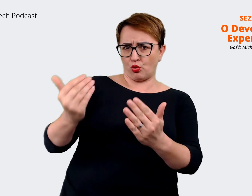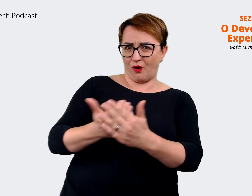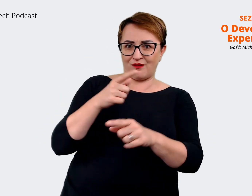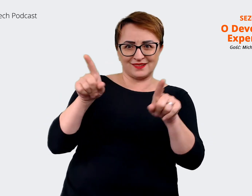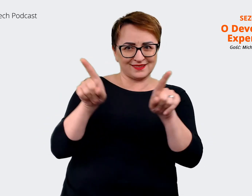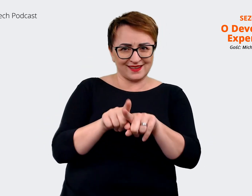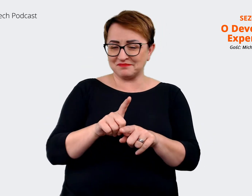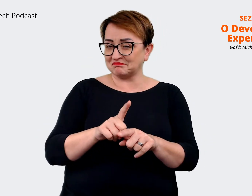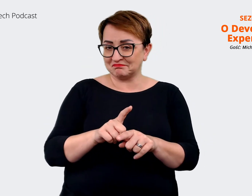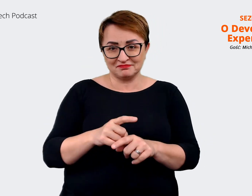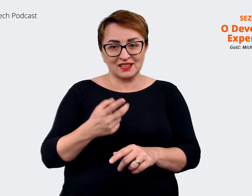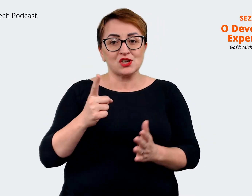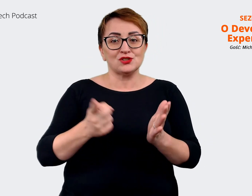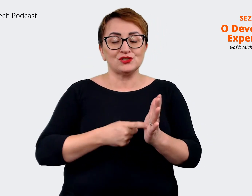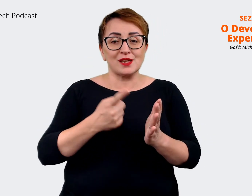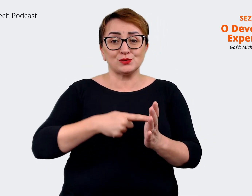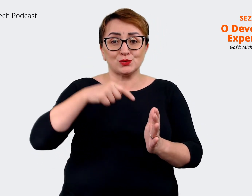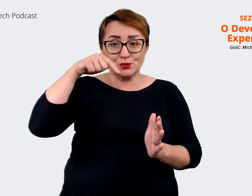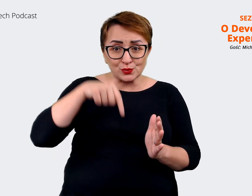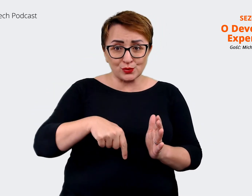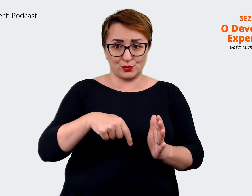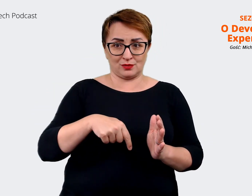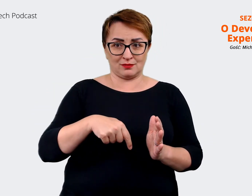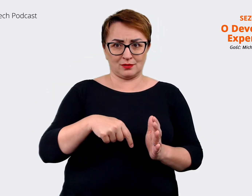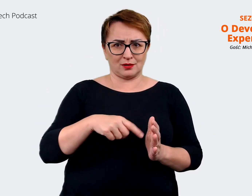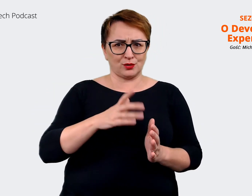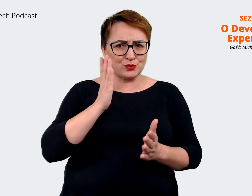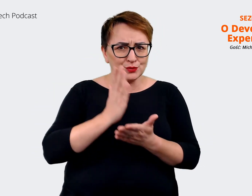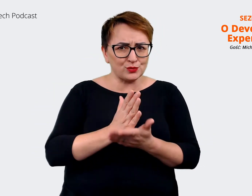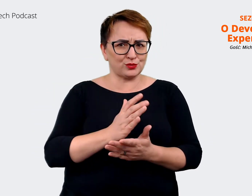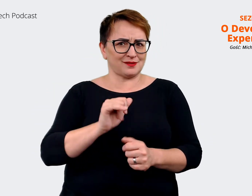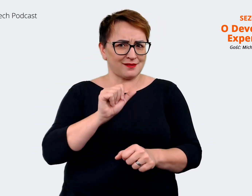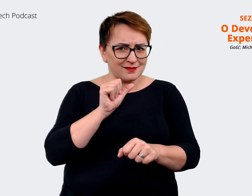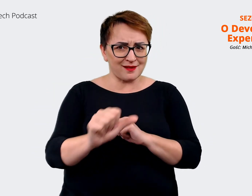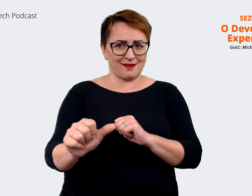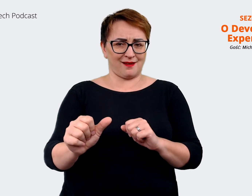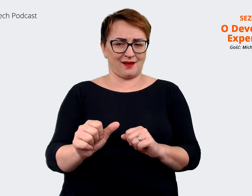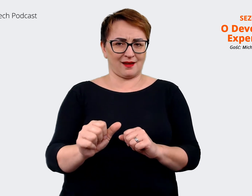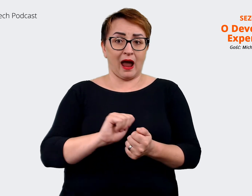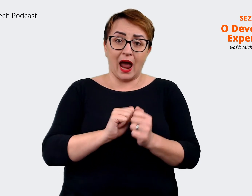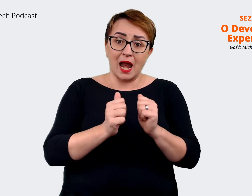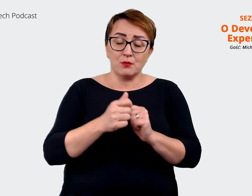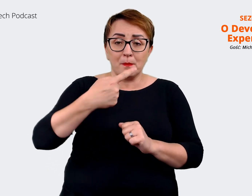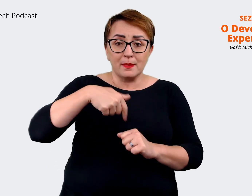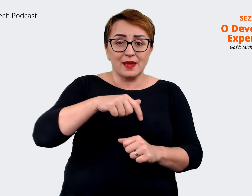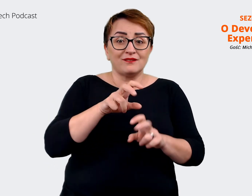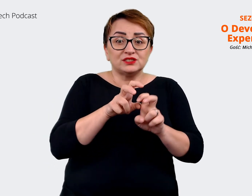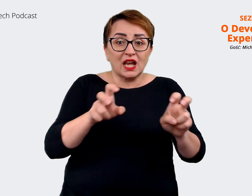to w pewnej formie już jest, albo już jesteśmy w trakcie tego wprowadzania, wyprzedzając trochę